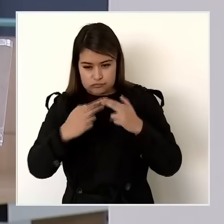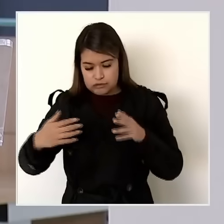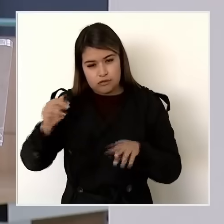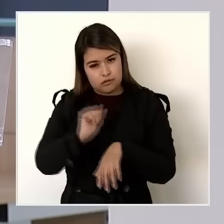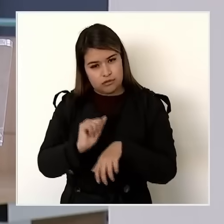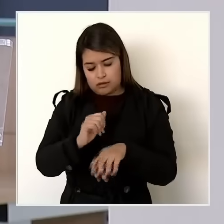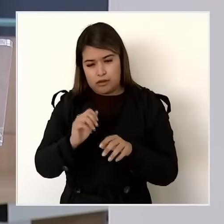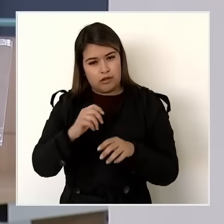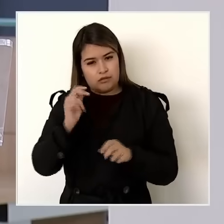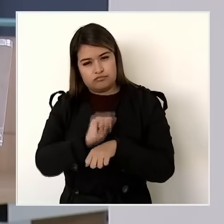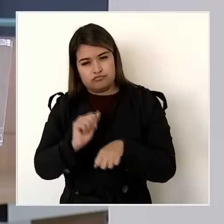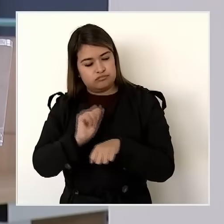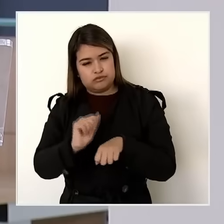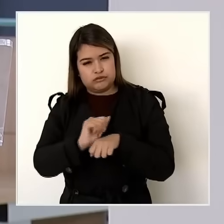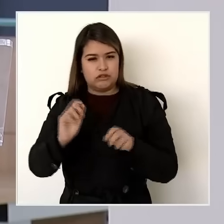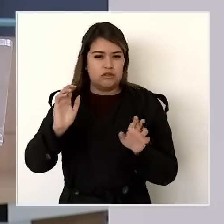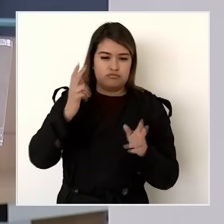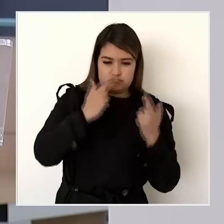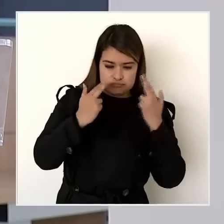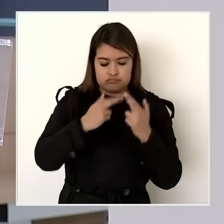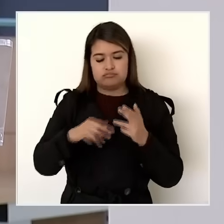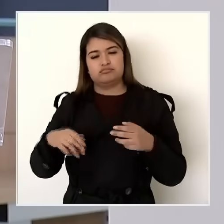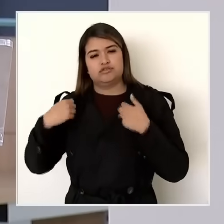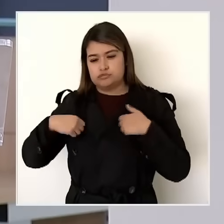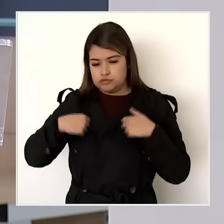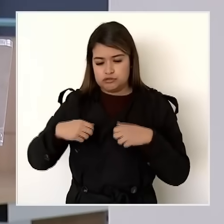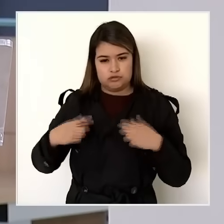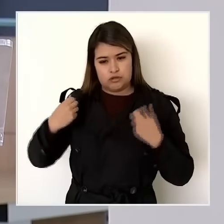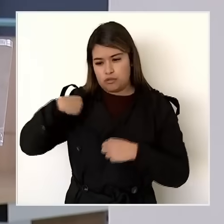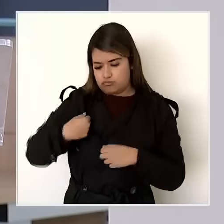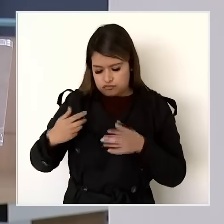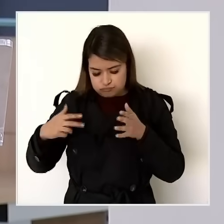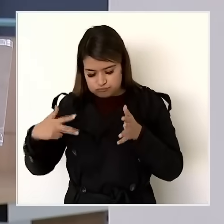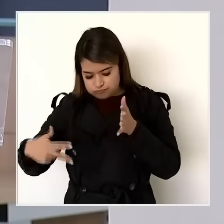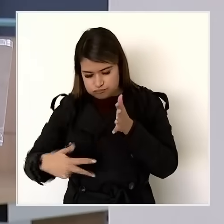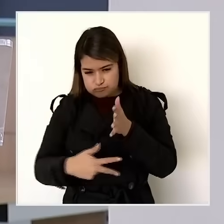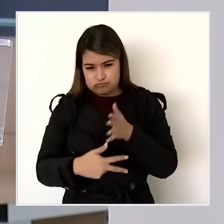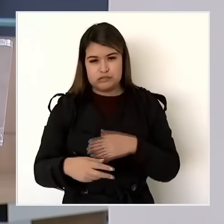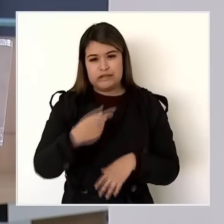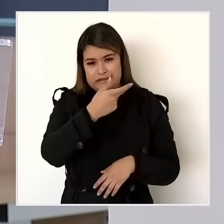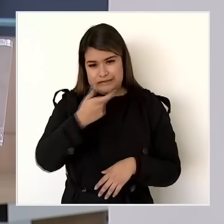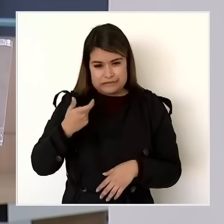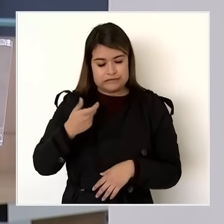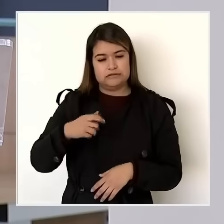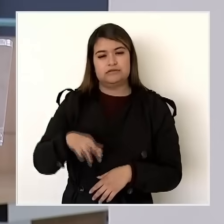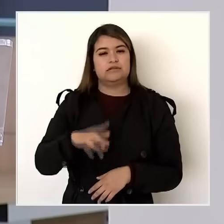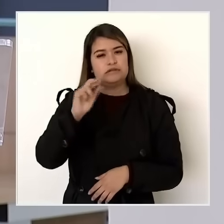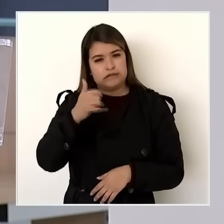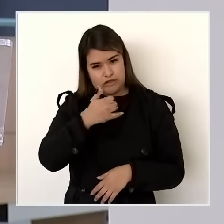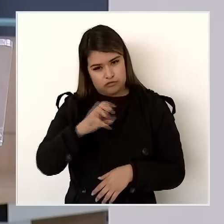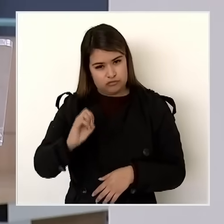poco vamos instalando. y este año vamos a terminar su instalación, sino también todos los procesos